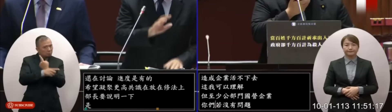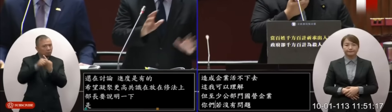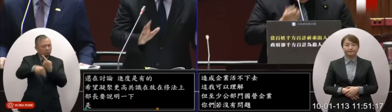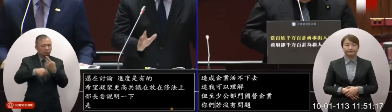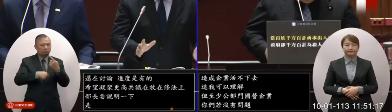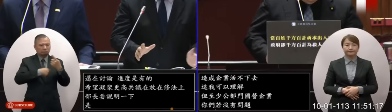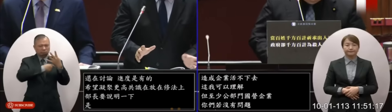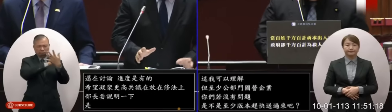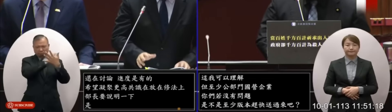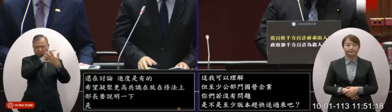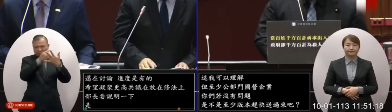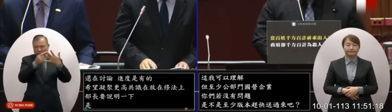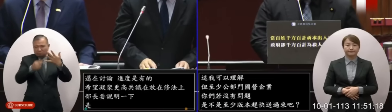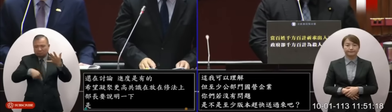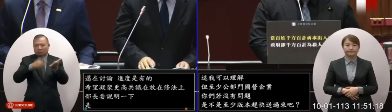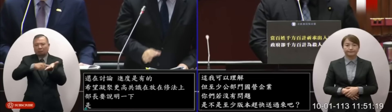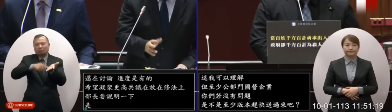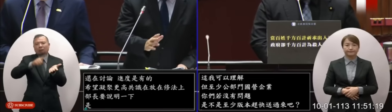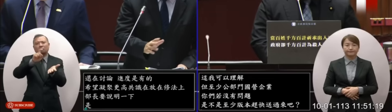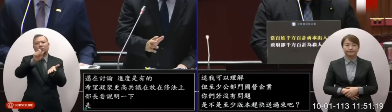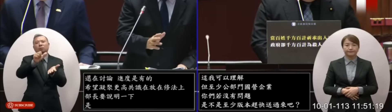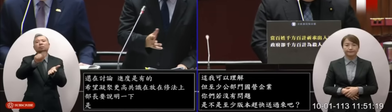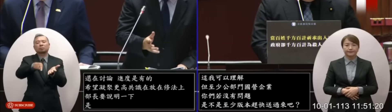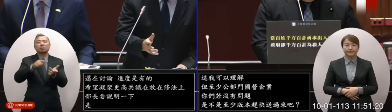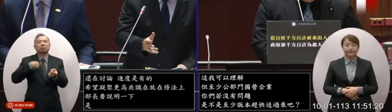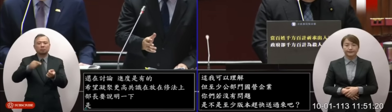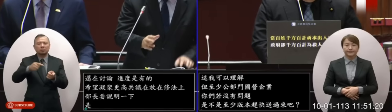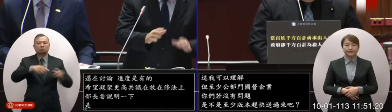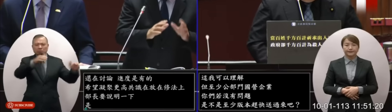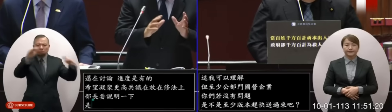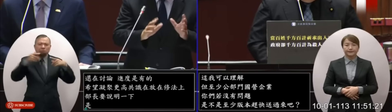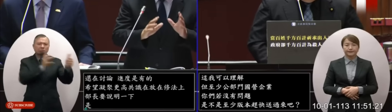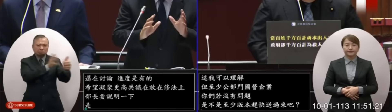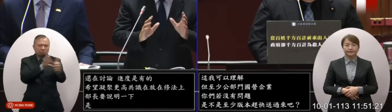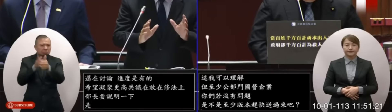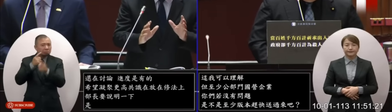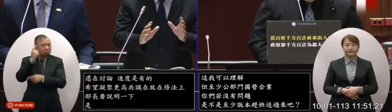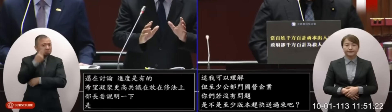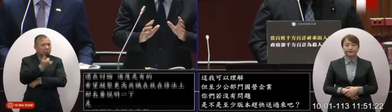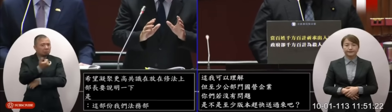所以我們要廣大各界的一個意見吧 各位我也清楚 現在本來是公司合併